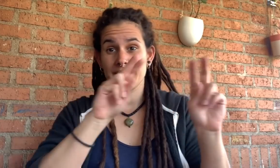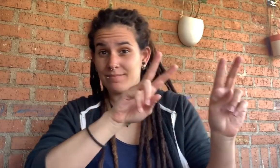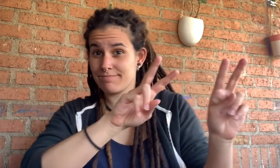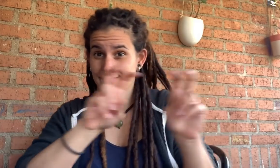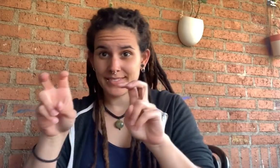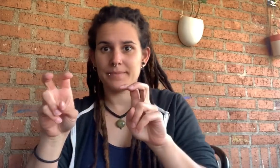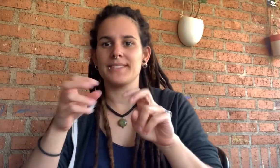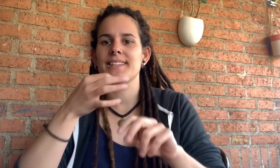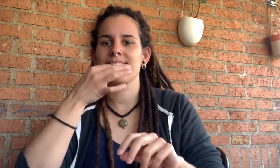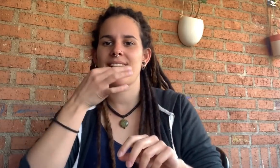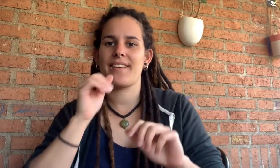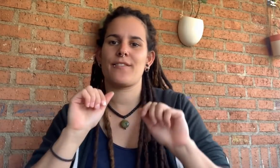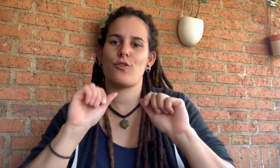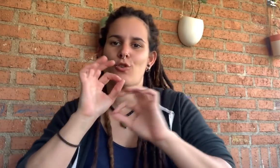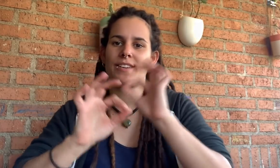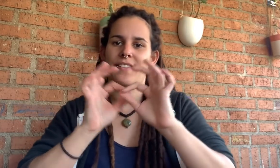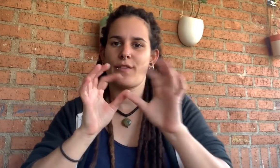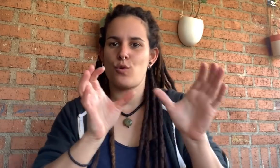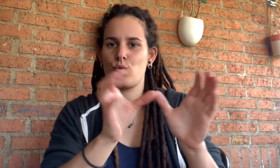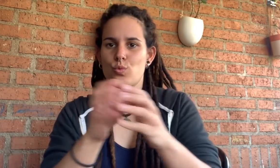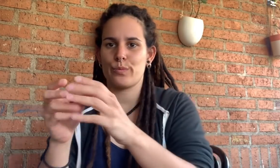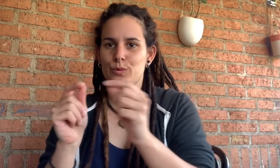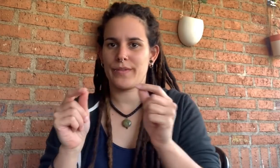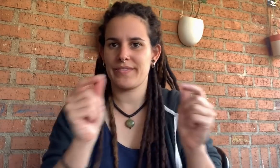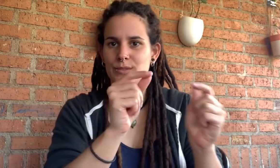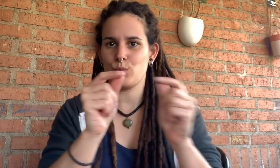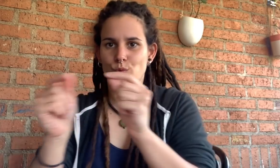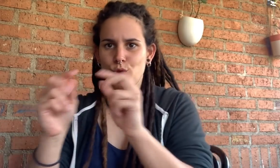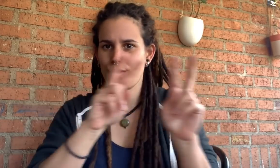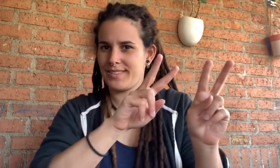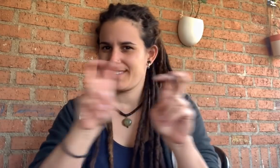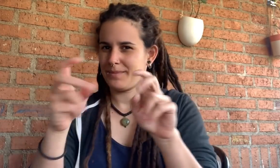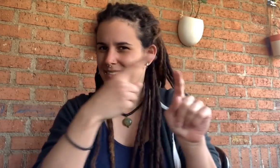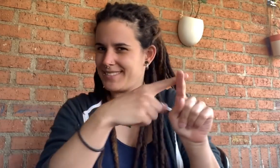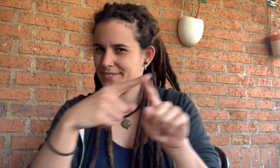Después de ello, durante la tarde, se organizaron diferentes grupos de discusión,